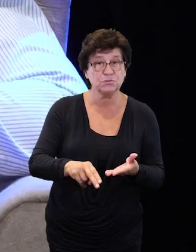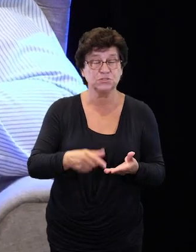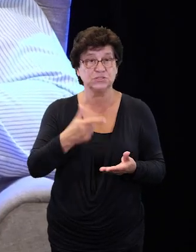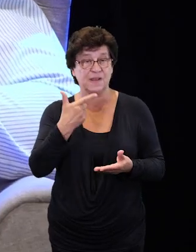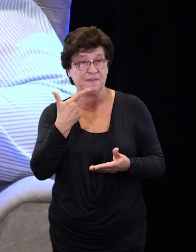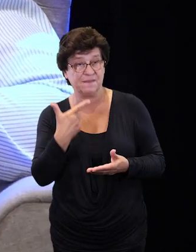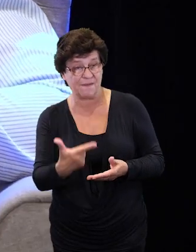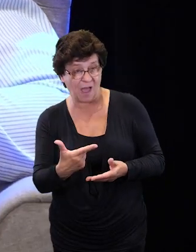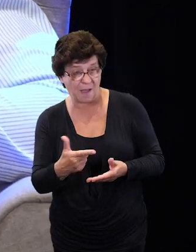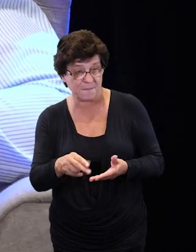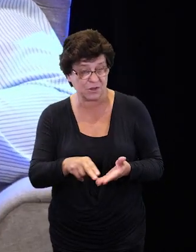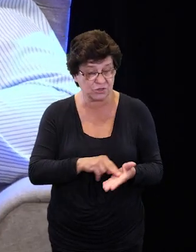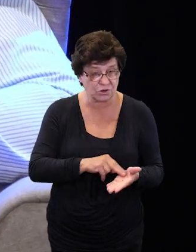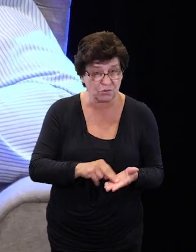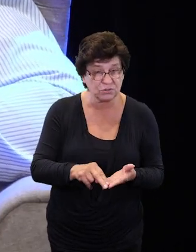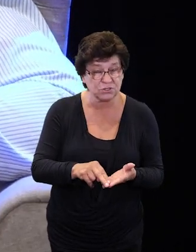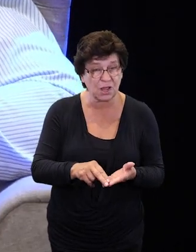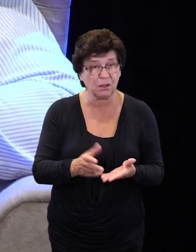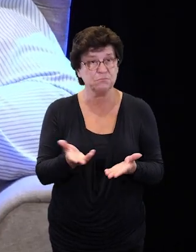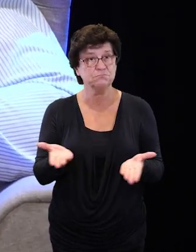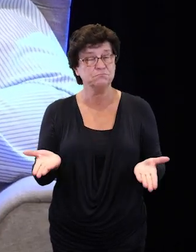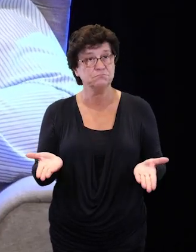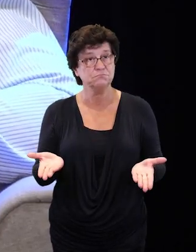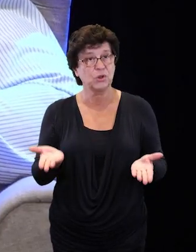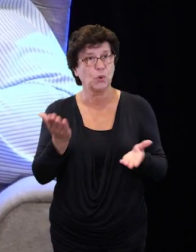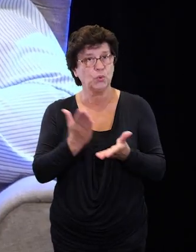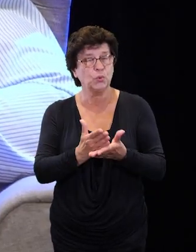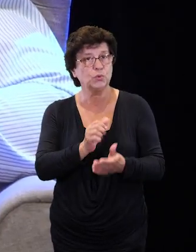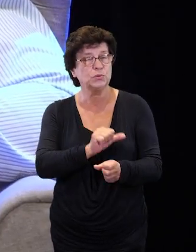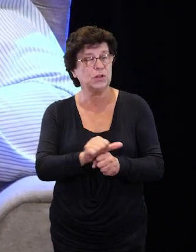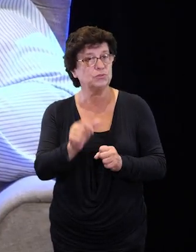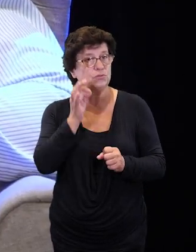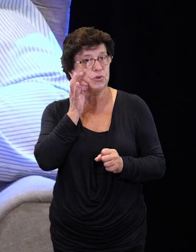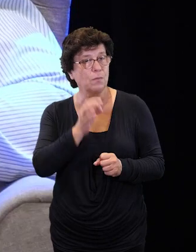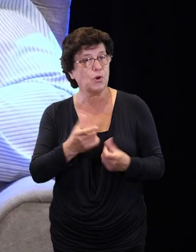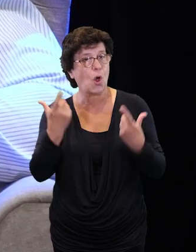ocyła osoba schudła i ona magicznie odstawia leki na nadciśnienie, na cukrzycę.